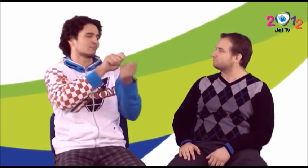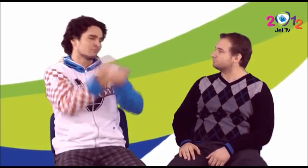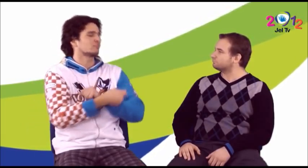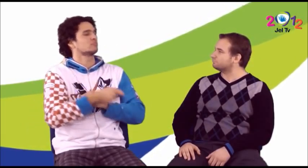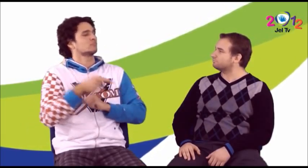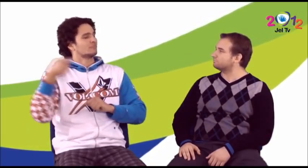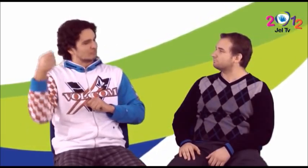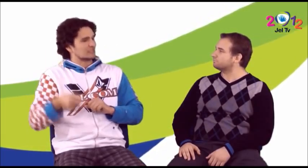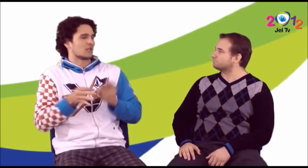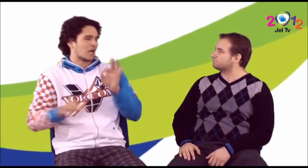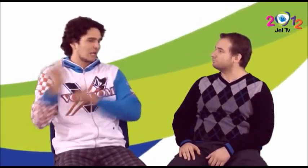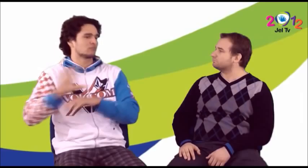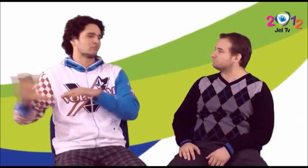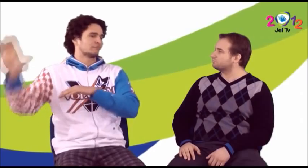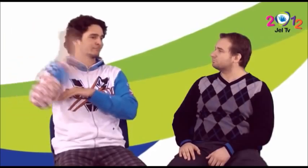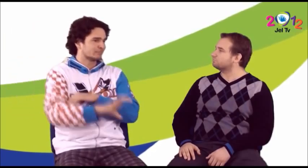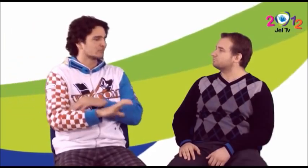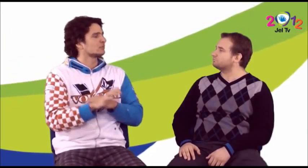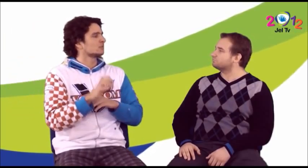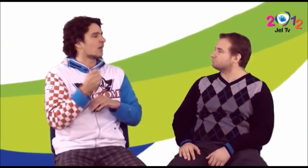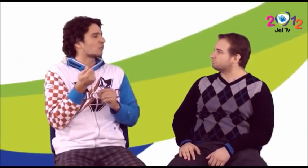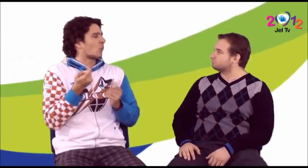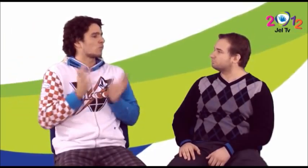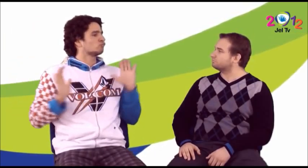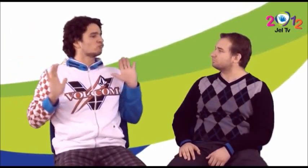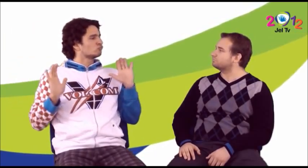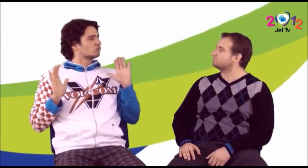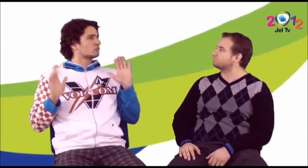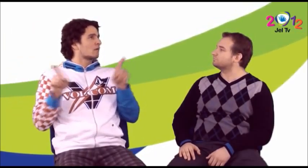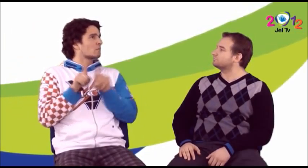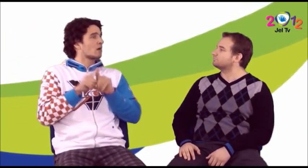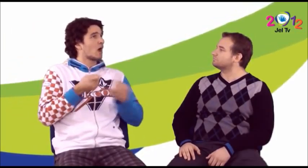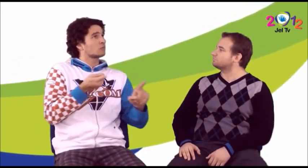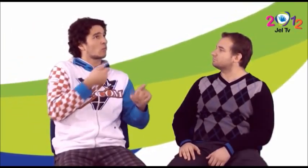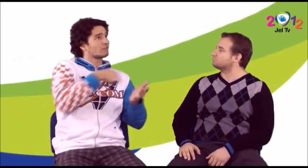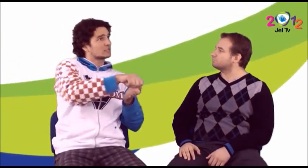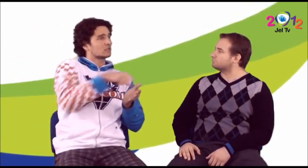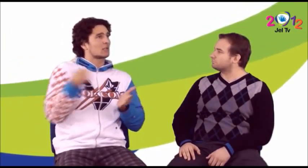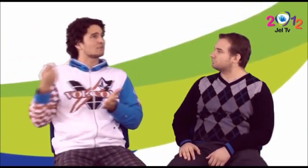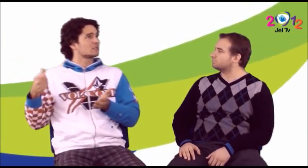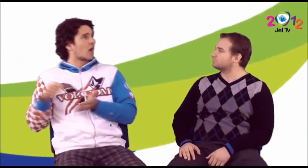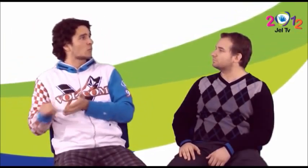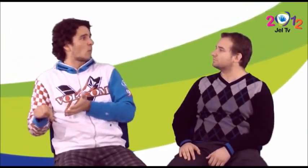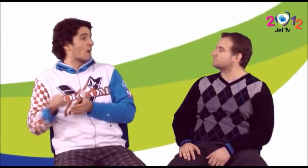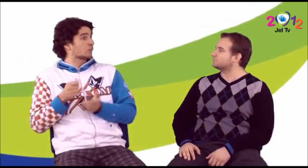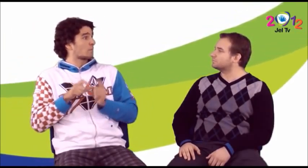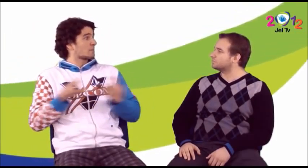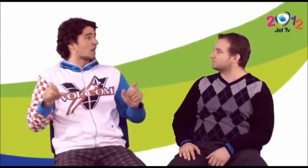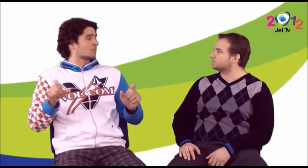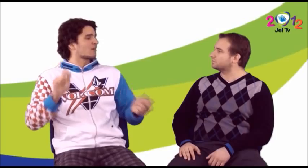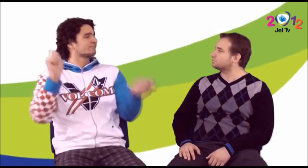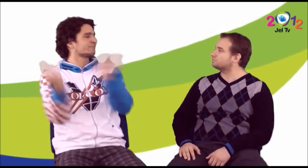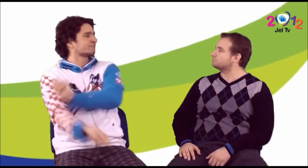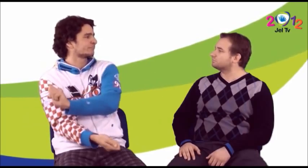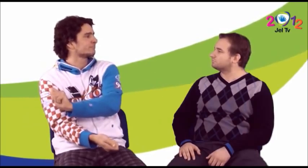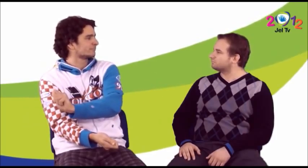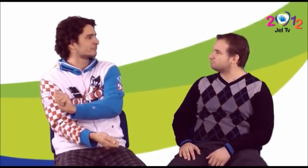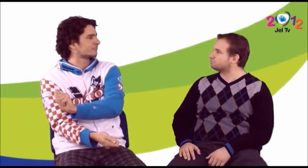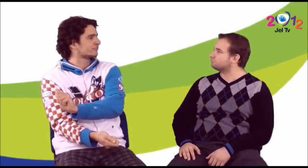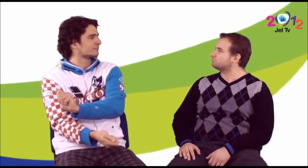Ezért módosították. A külföldieknek többet kell fizetniük, de adózni már nem kell. Ez megegyezik az amerikaiak tandíjával, akik adót is fizetnek.